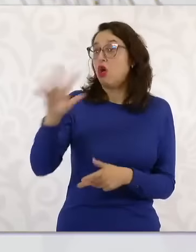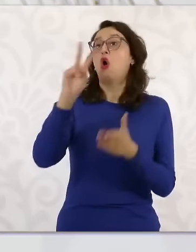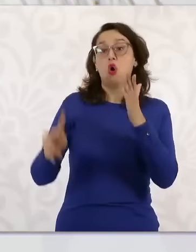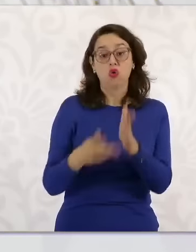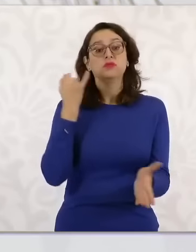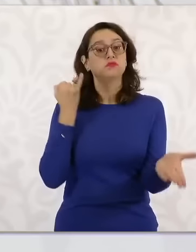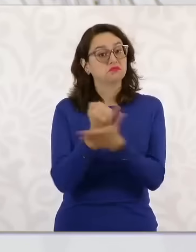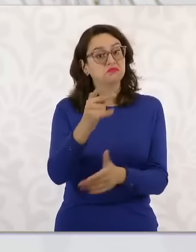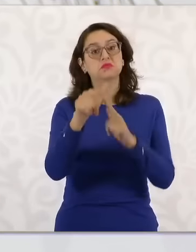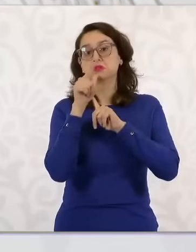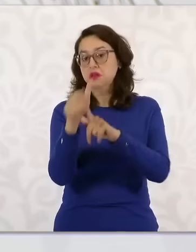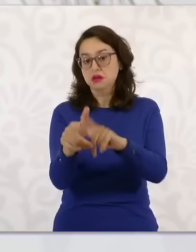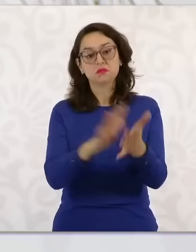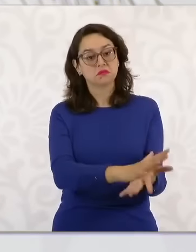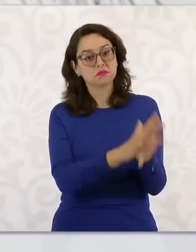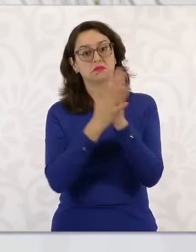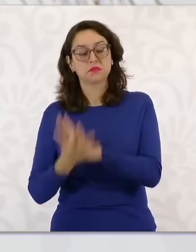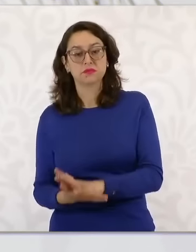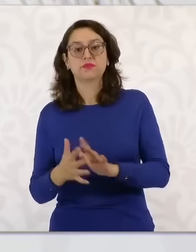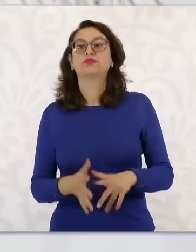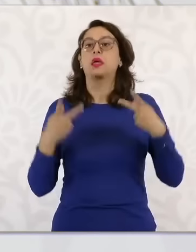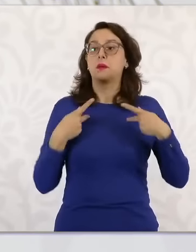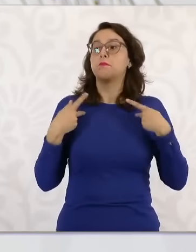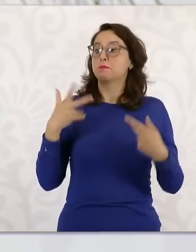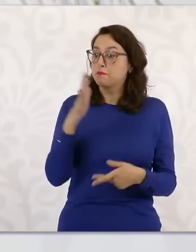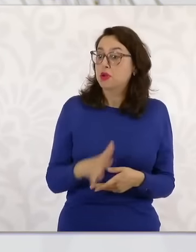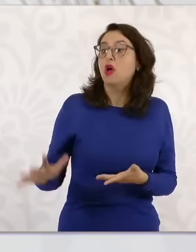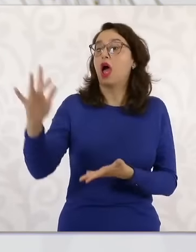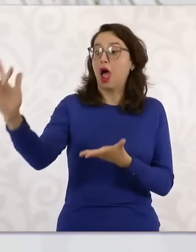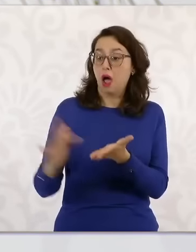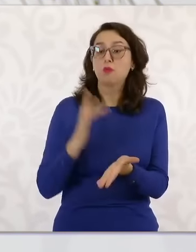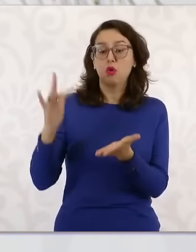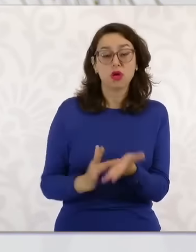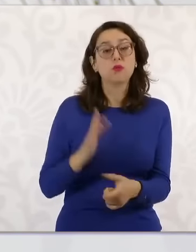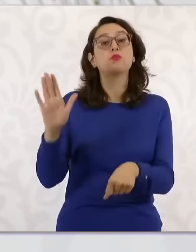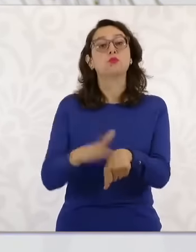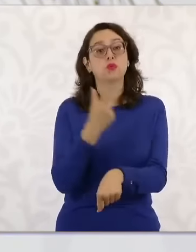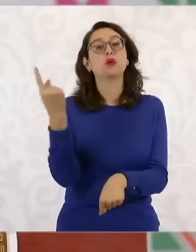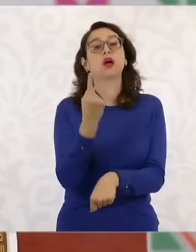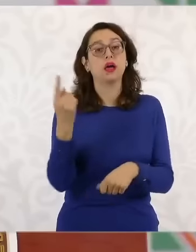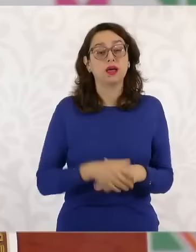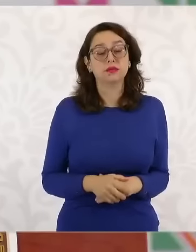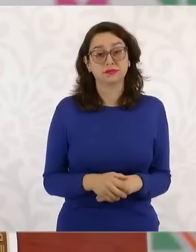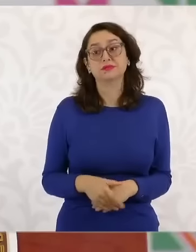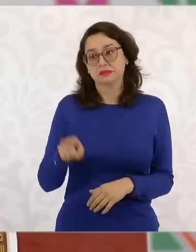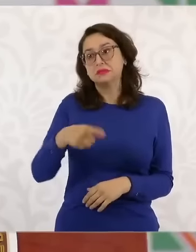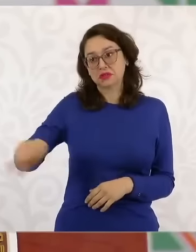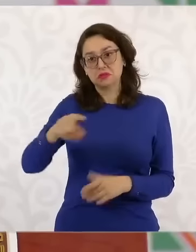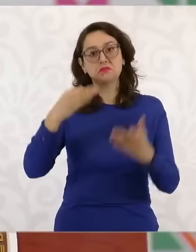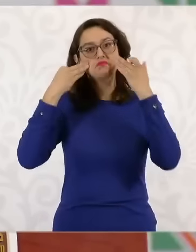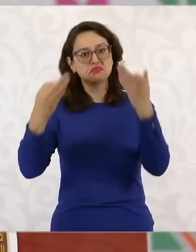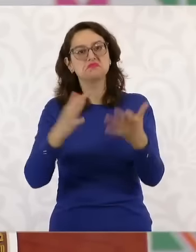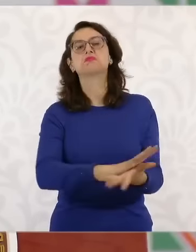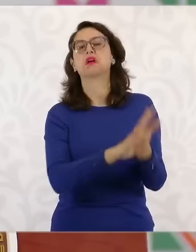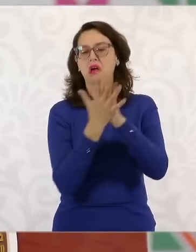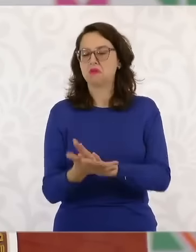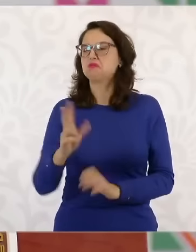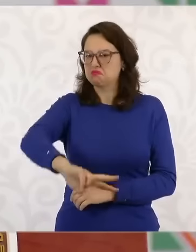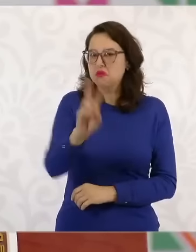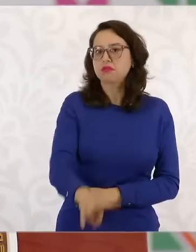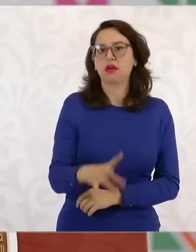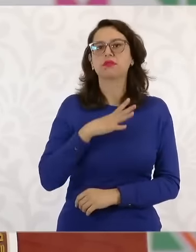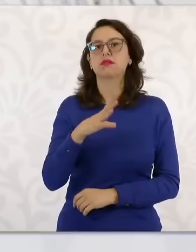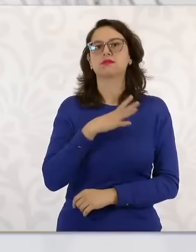tiene que ver con que la gente sabe que hubo un cambio verdadero, de fondo, profundo, radical.